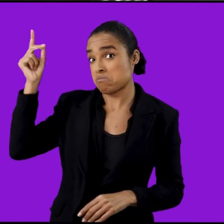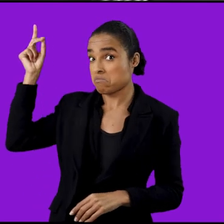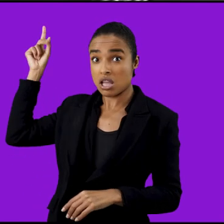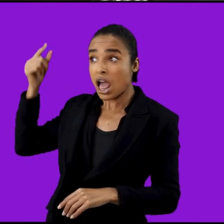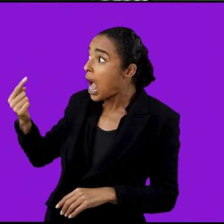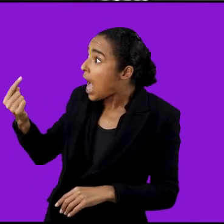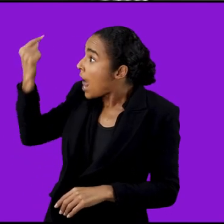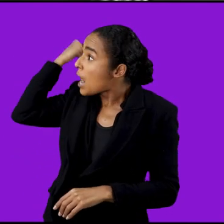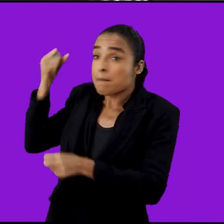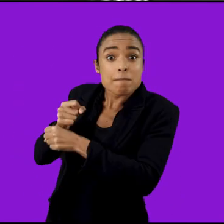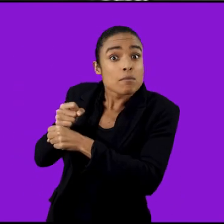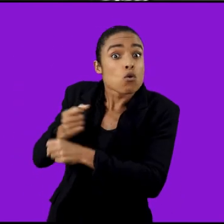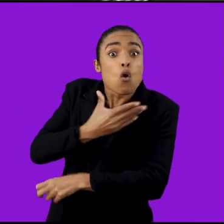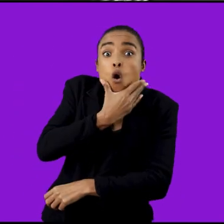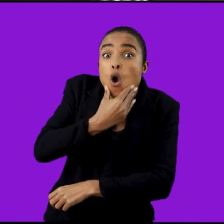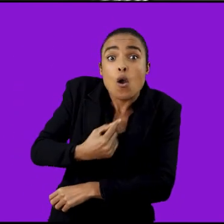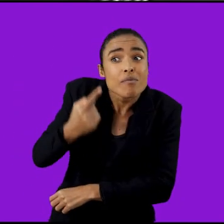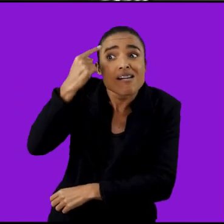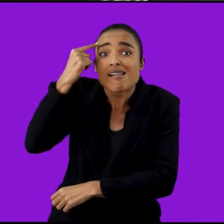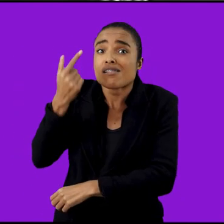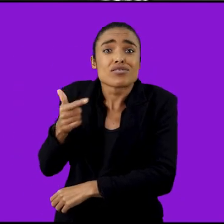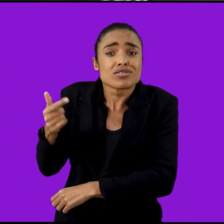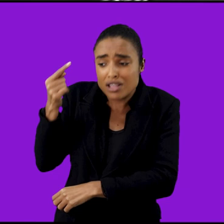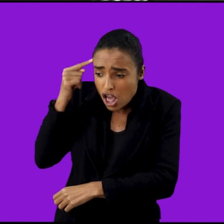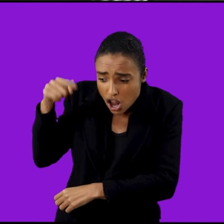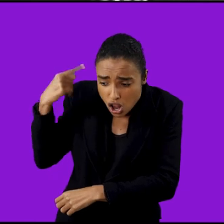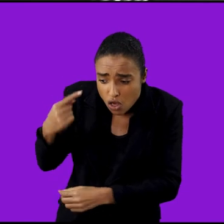E oxi Naquela época. É muito louco porque o cara